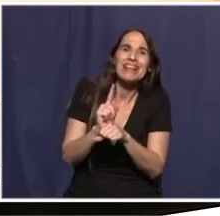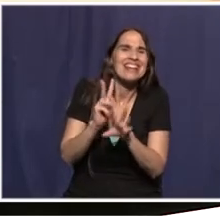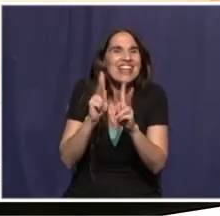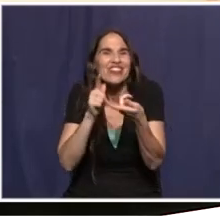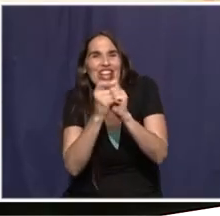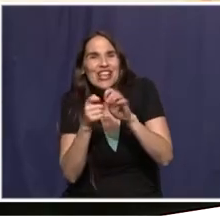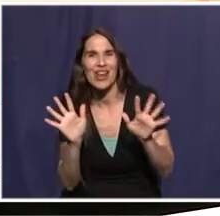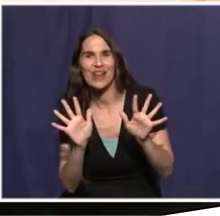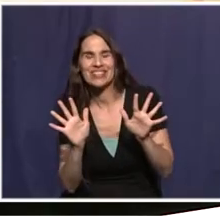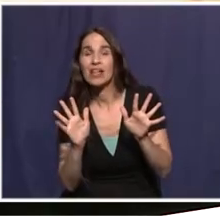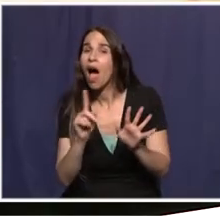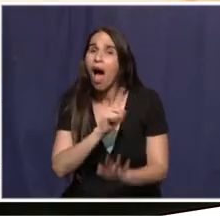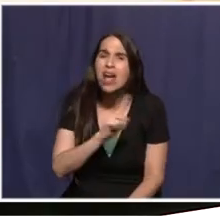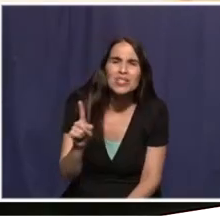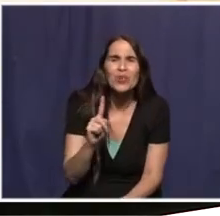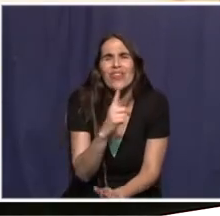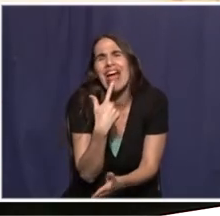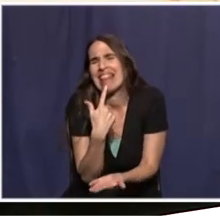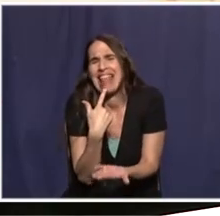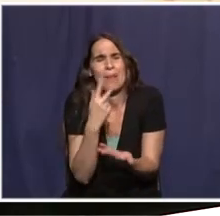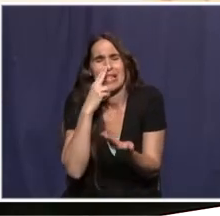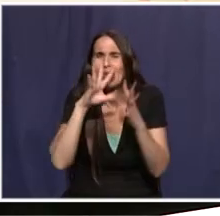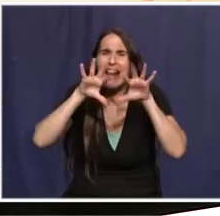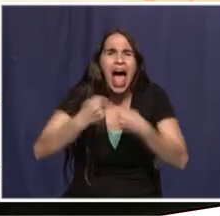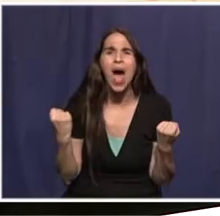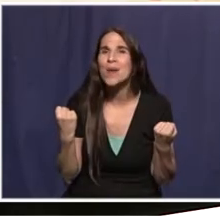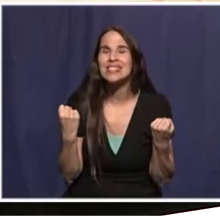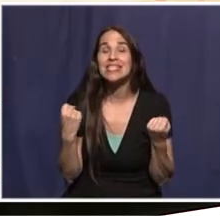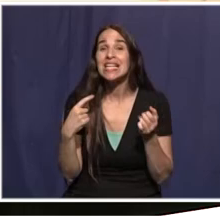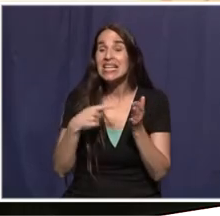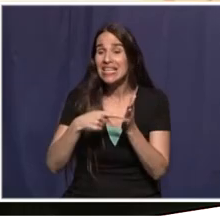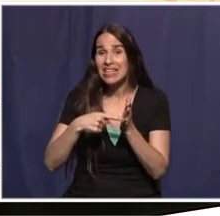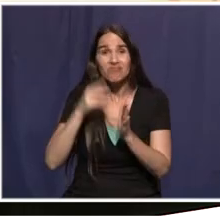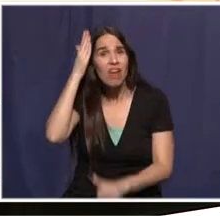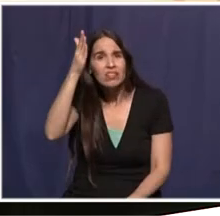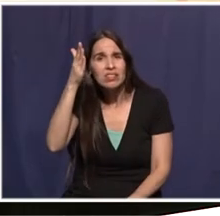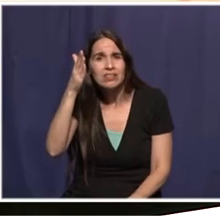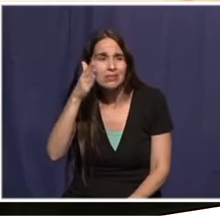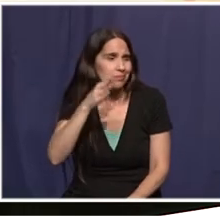ואסור ואין טעם לנסות למוטט אותו. وممنوع ولا فائدة من محاولة تقويضه. כי ביום שאחרי אנחנו עדיין נישאר פה. יחד. لأننا في اليوم التالي سنظل هنا. معا.